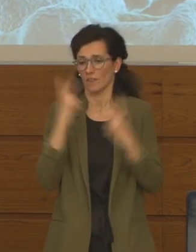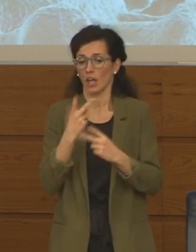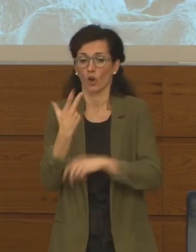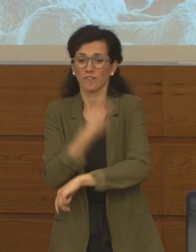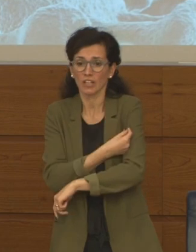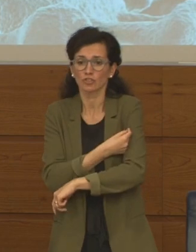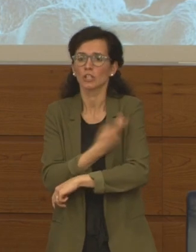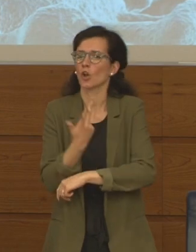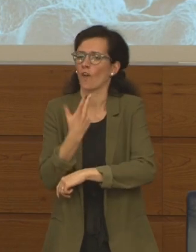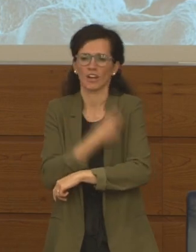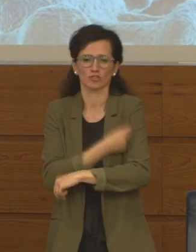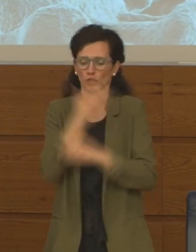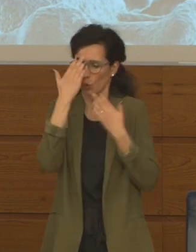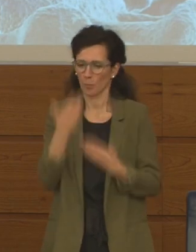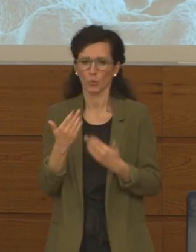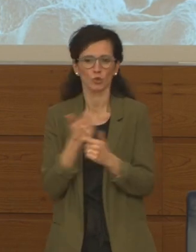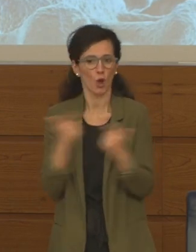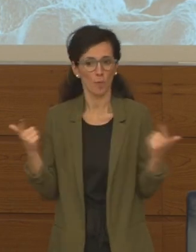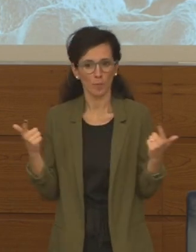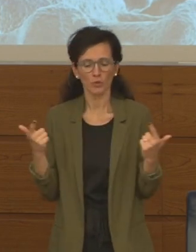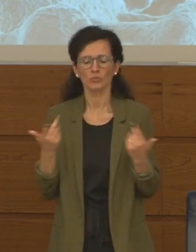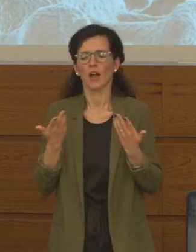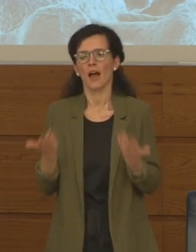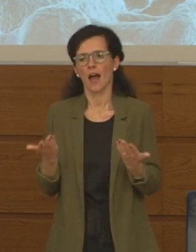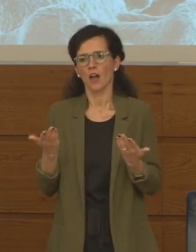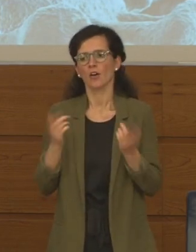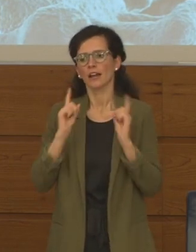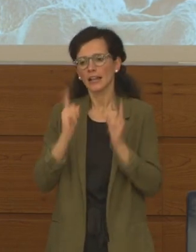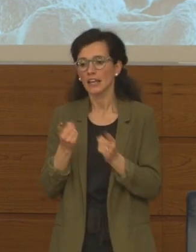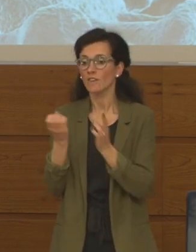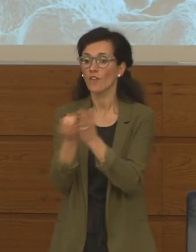l'abbiamo e quindi dobbiamo circoscrivere il focolaio con grande